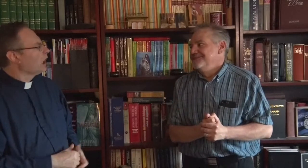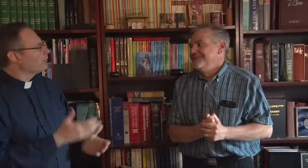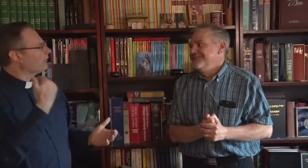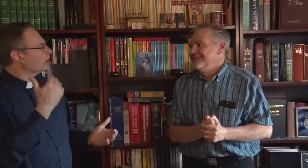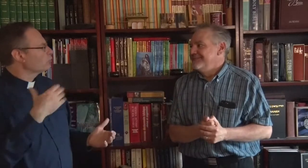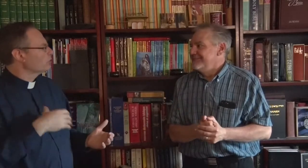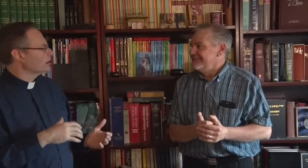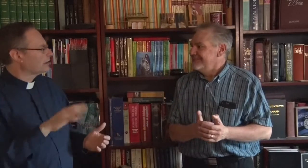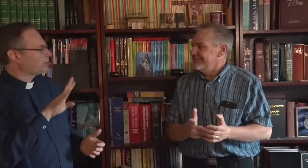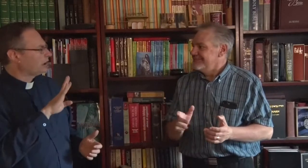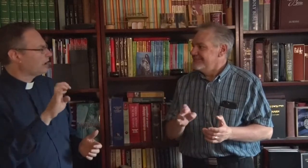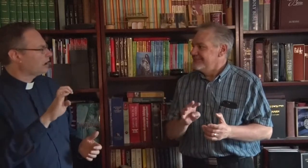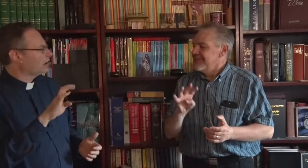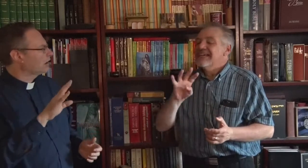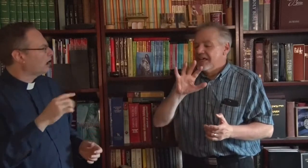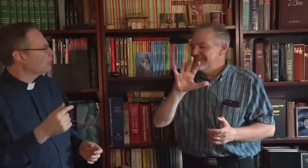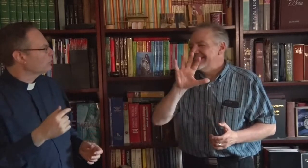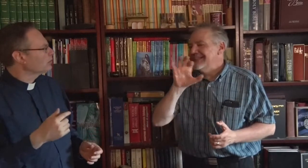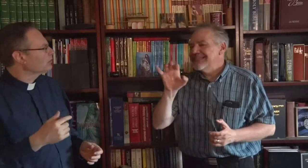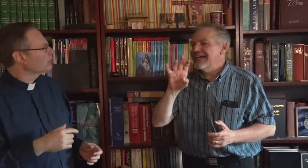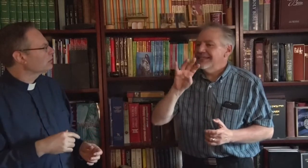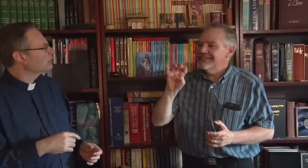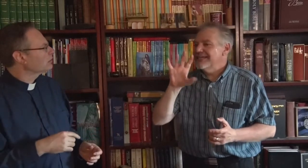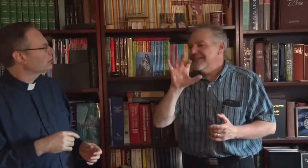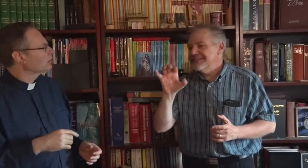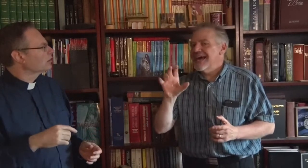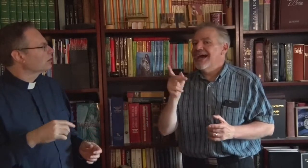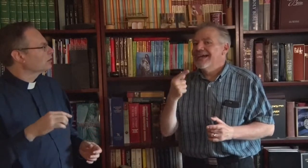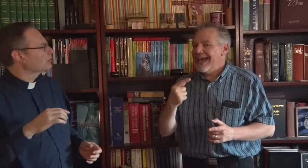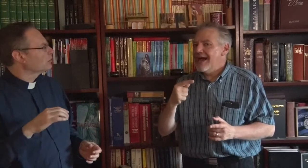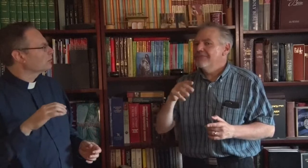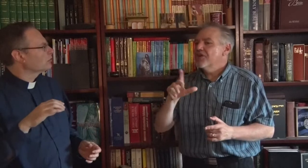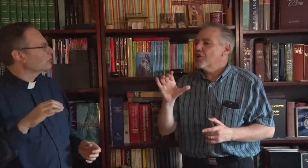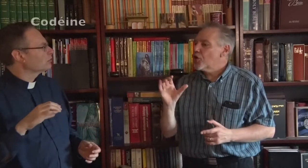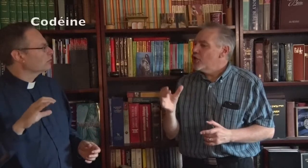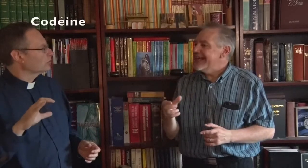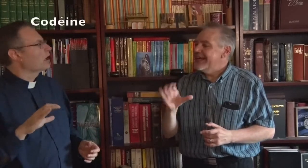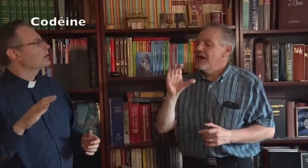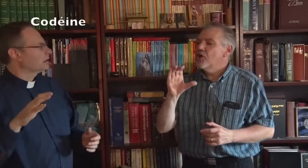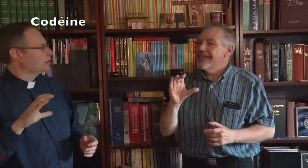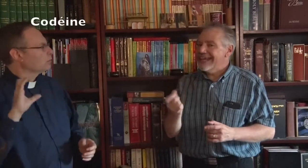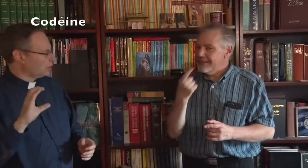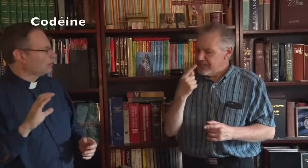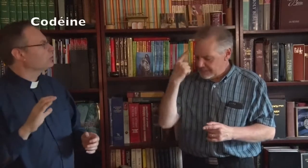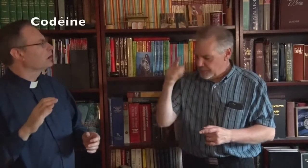Avant tu prenais 400… 400, 500 grammes de codéine…